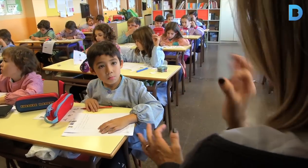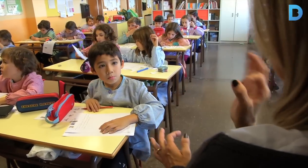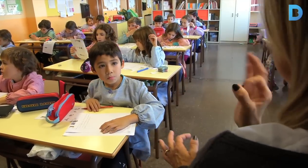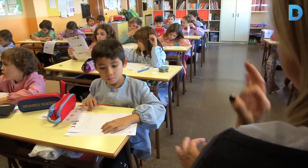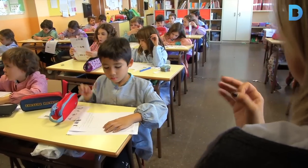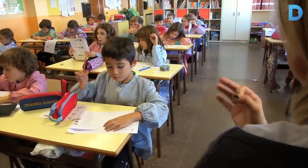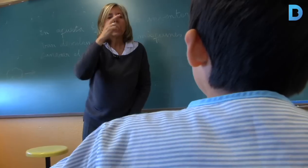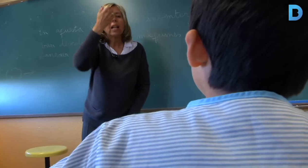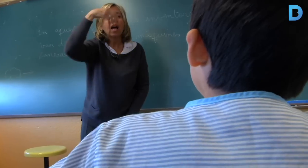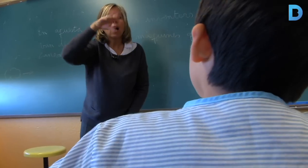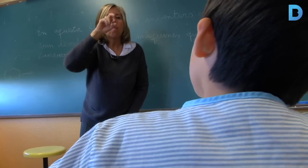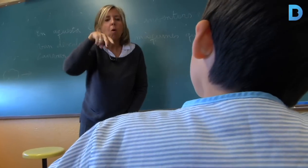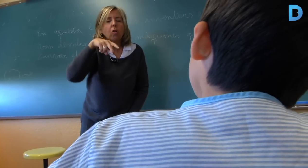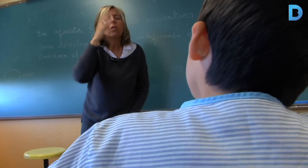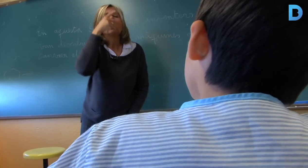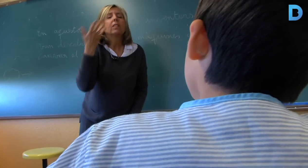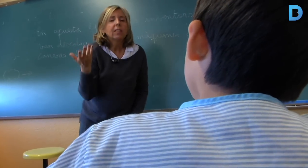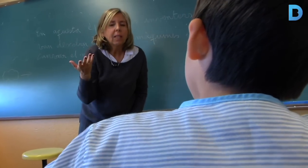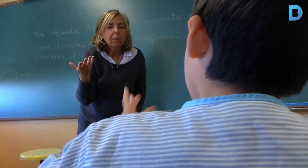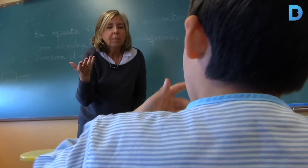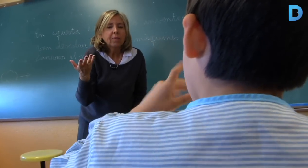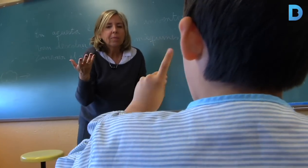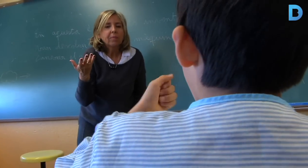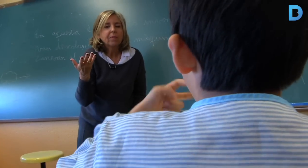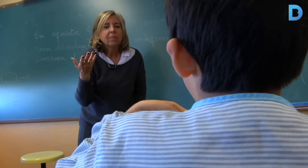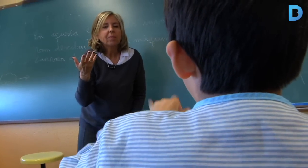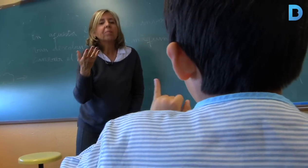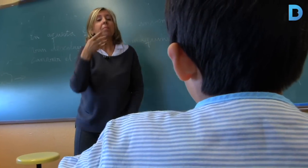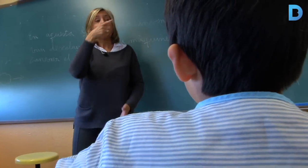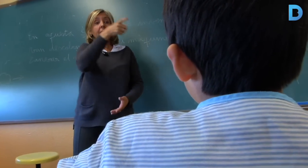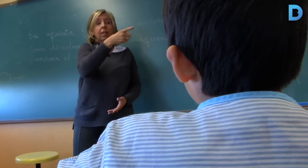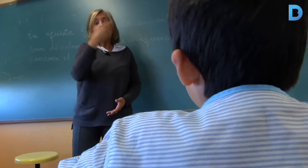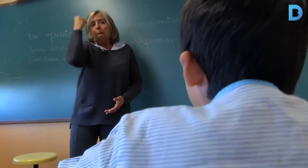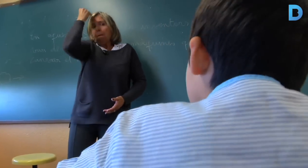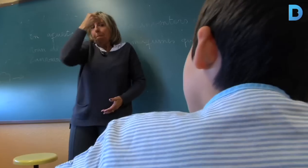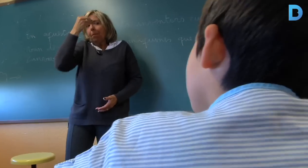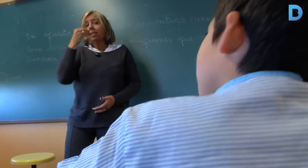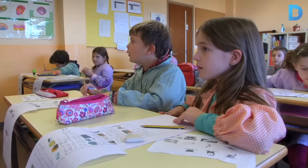tanto en pequeños grupos como también individuales. Desde el centro se ofrecen todos los medios necesarios